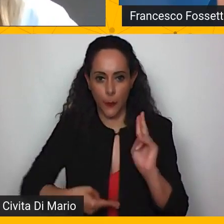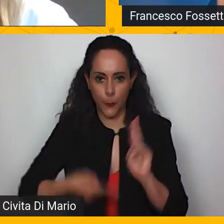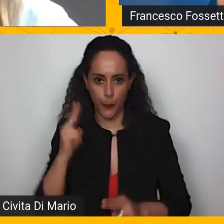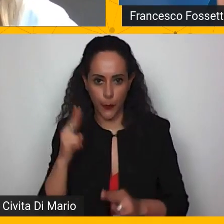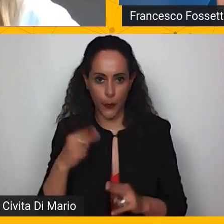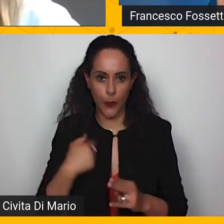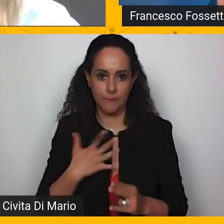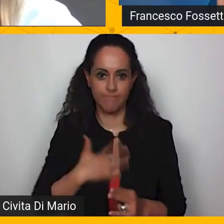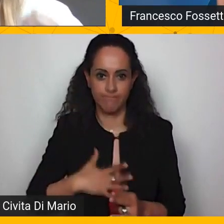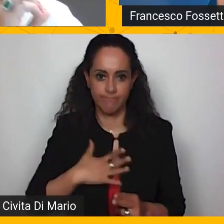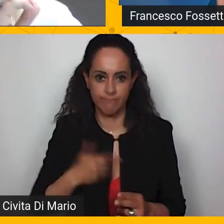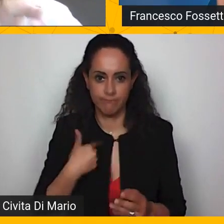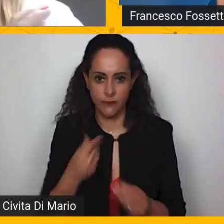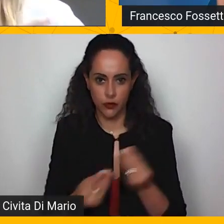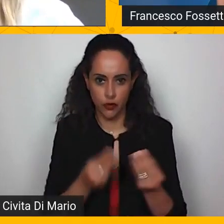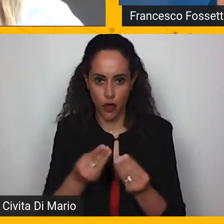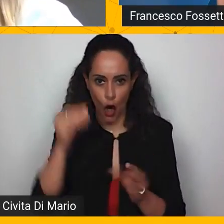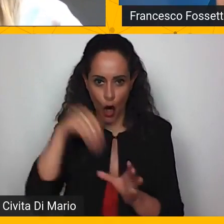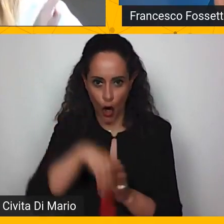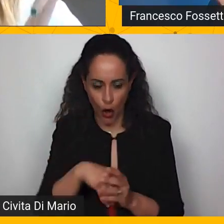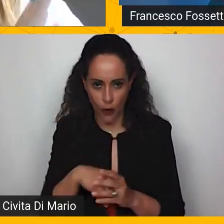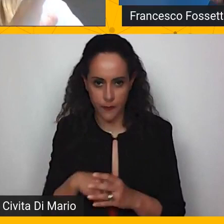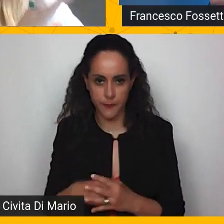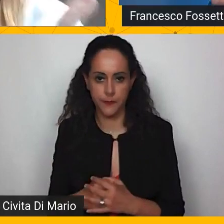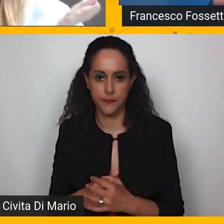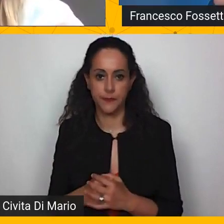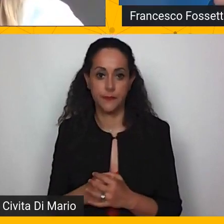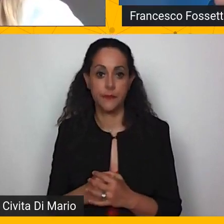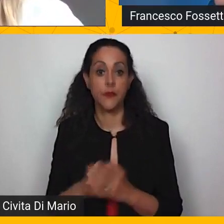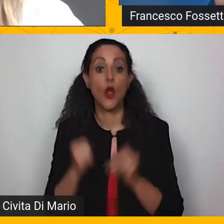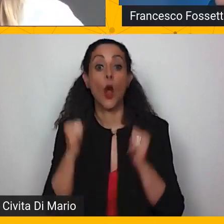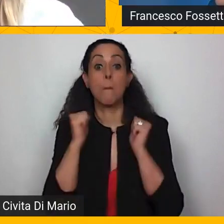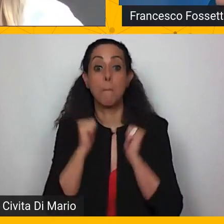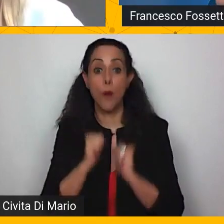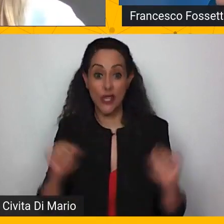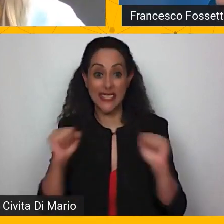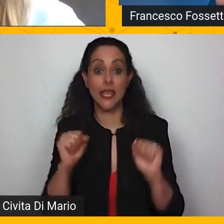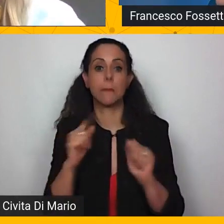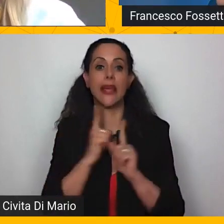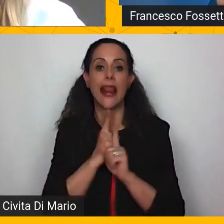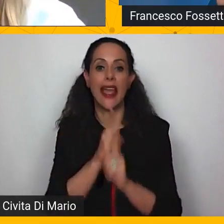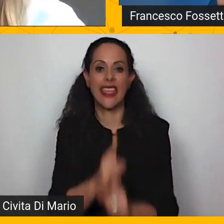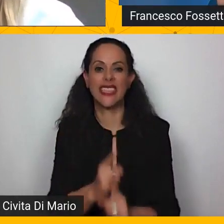tempo all'interno di quel gioco. Ecco rispetto a questo